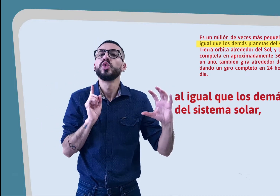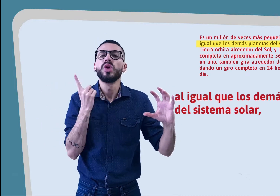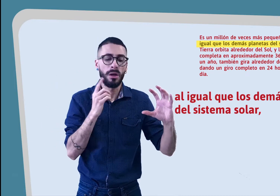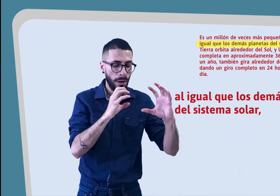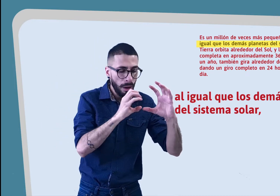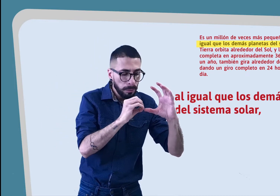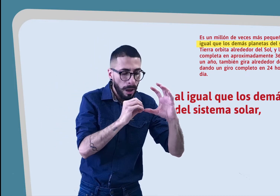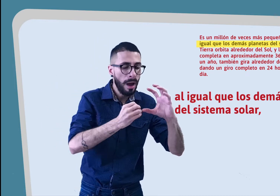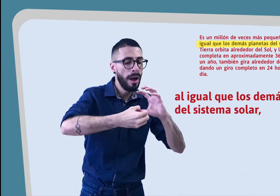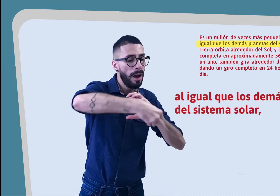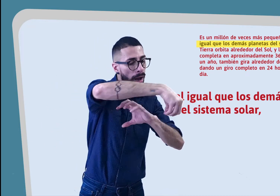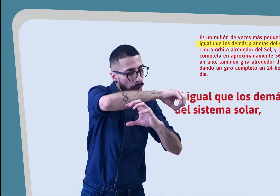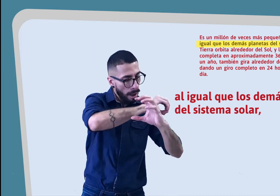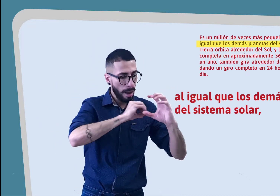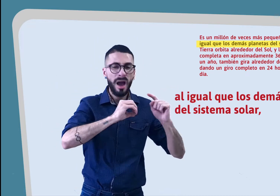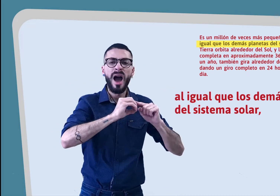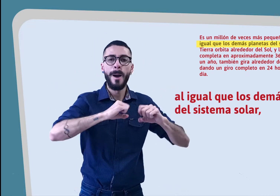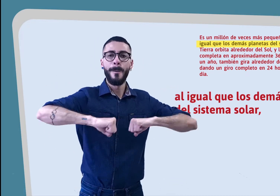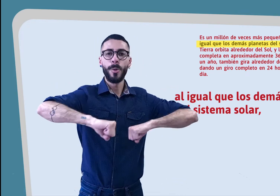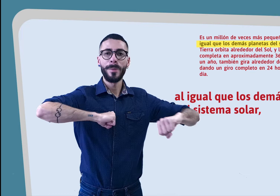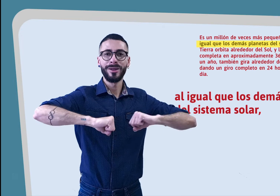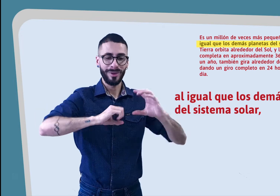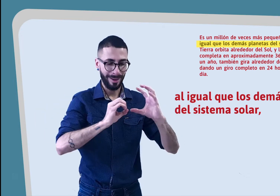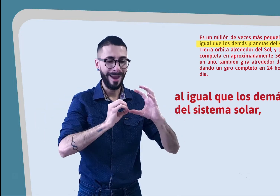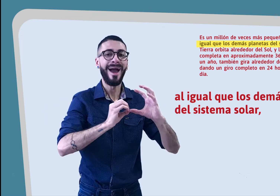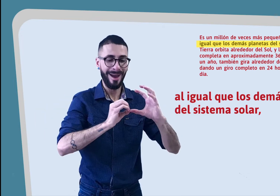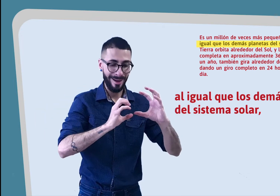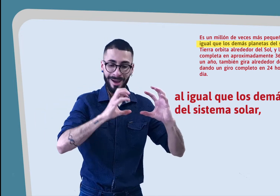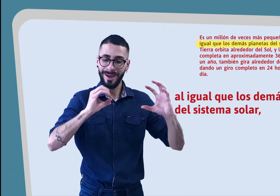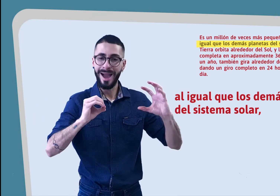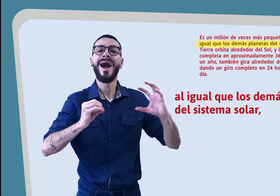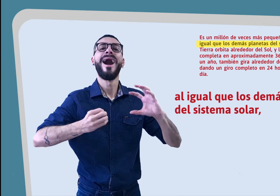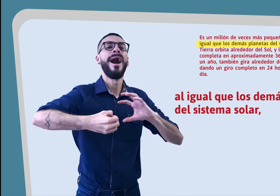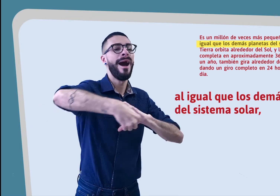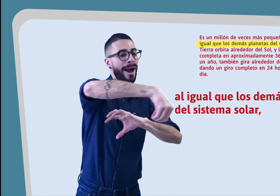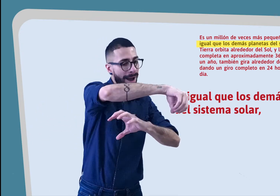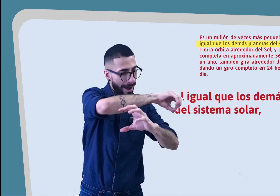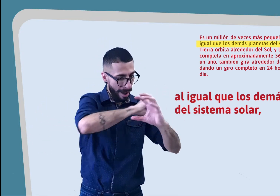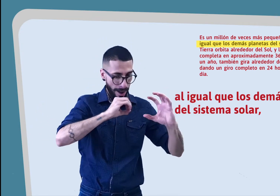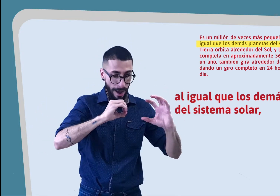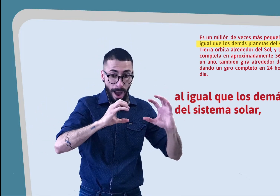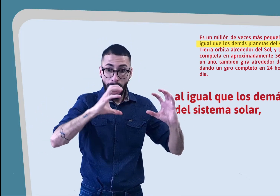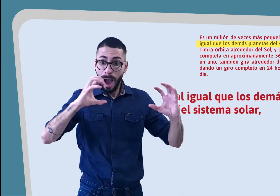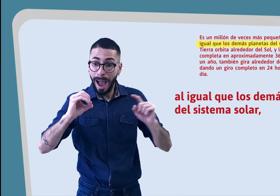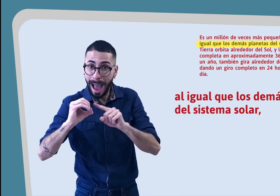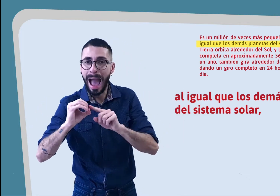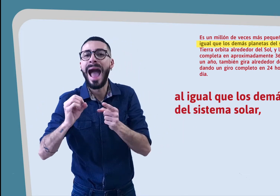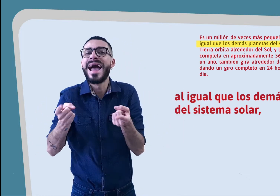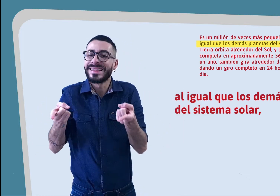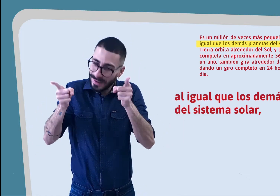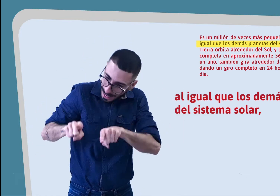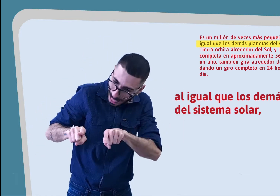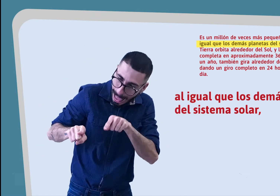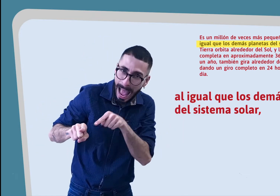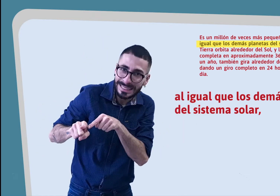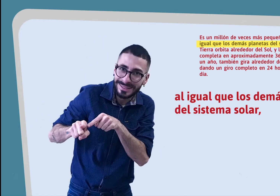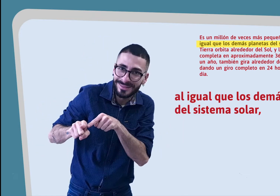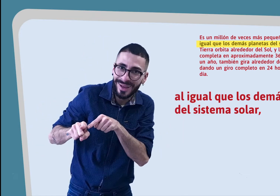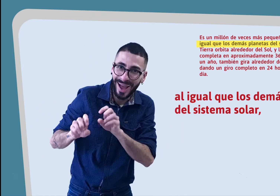Sino que con el movimiento ya se está expresando la idea.